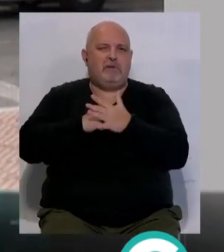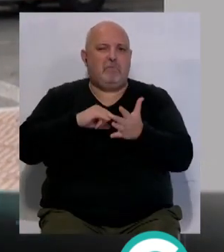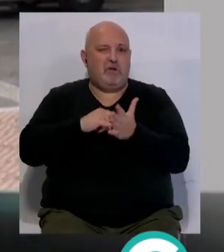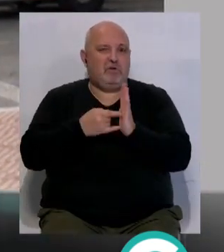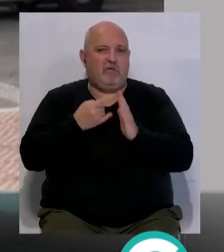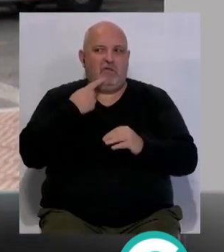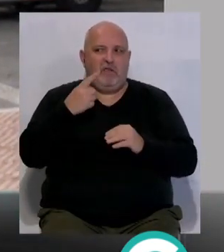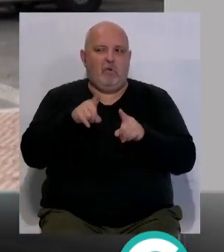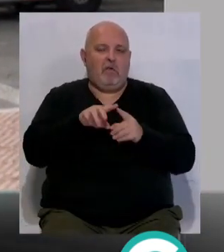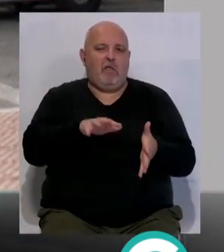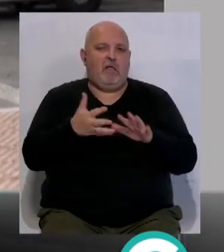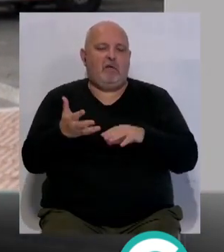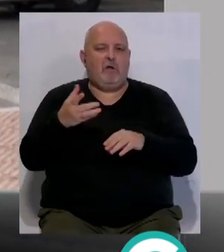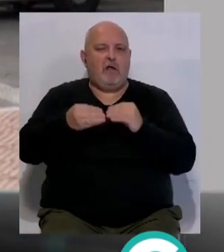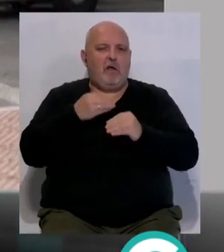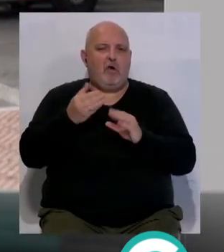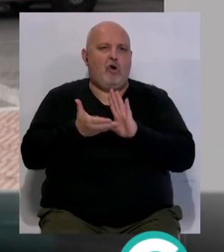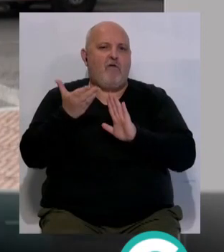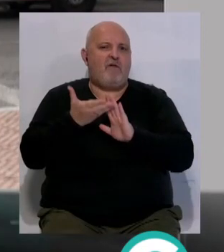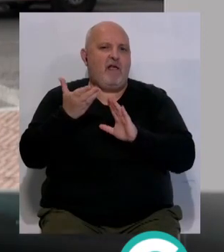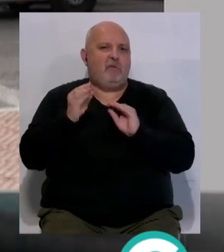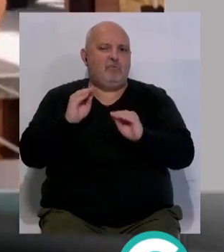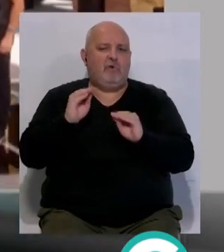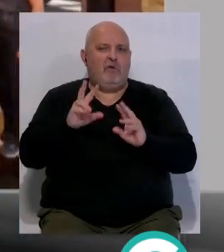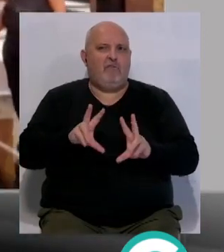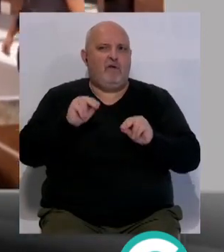es lo mismo decir cuando tú haces una obra en tu casa que has terminado la obra en el último